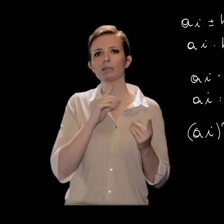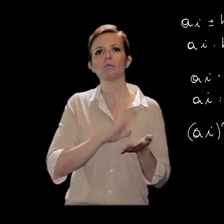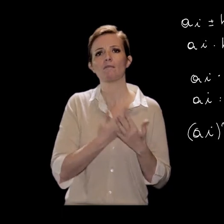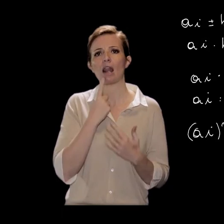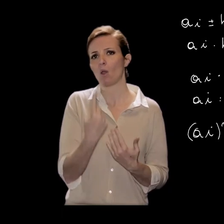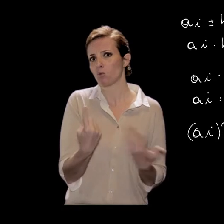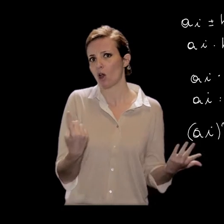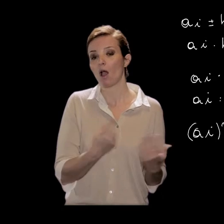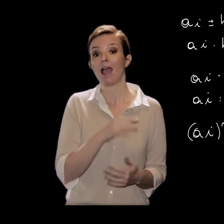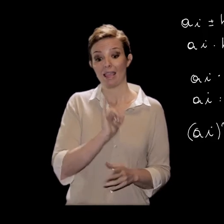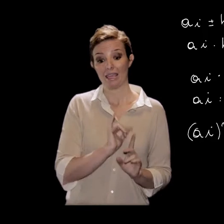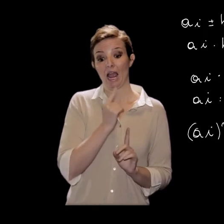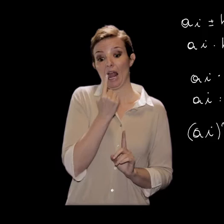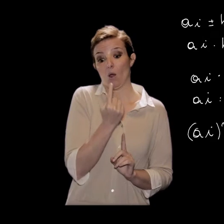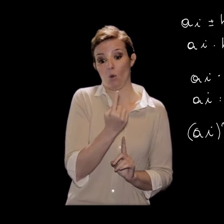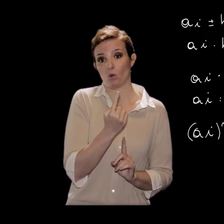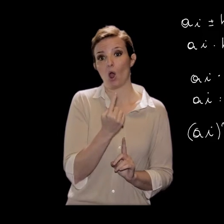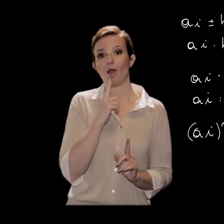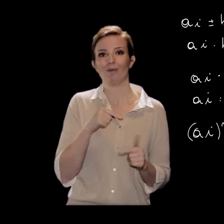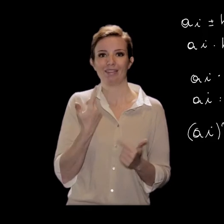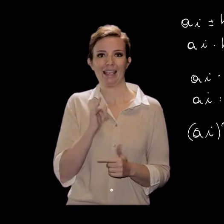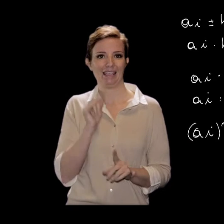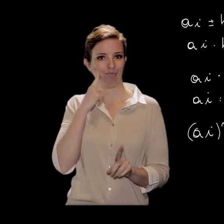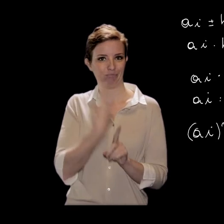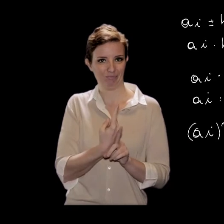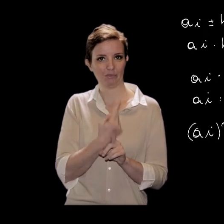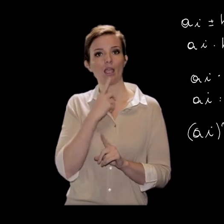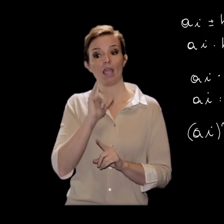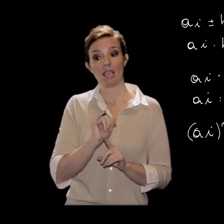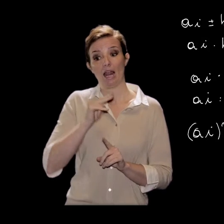i¹ restituisce i. i² restituisce -1.